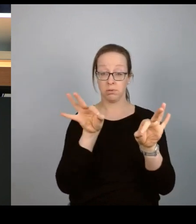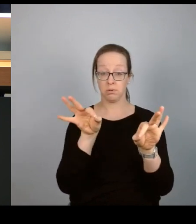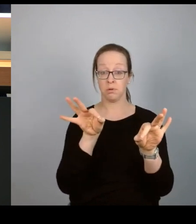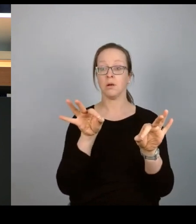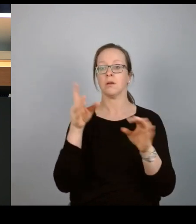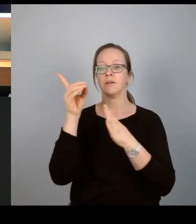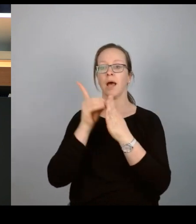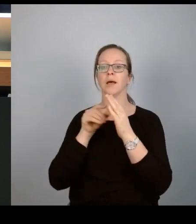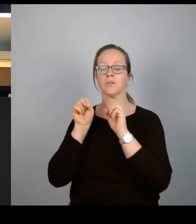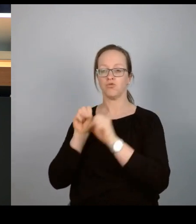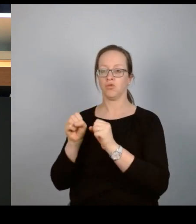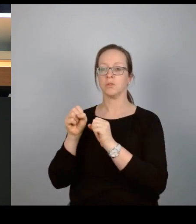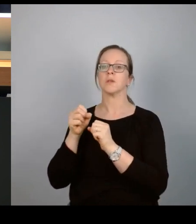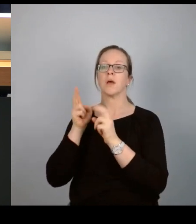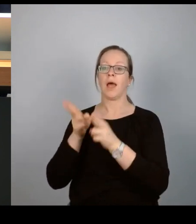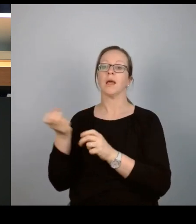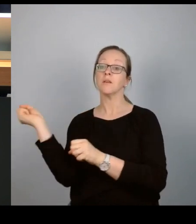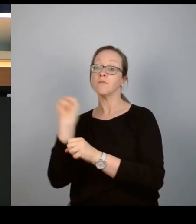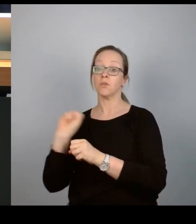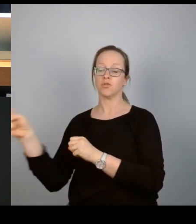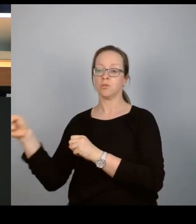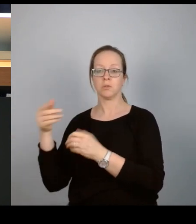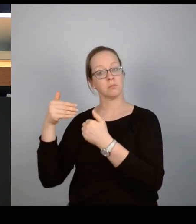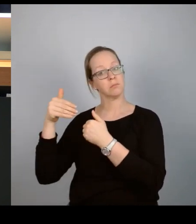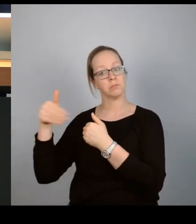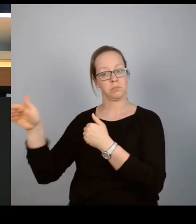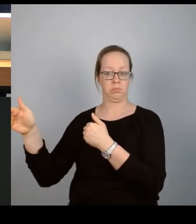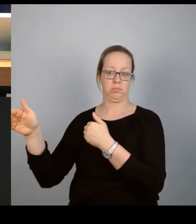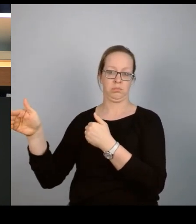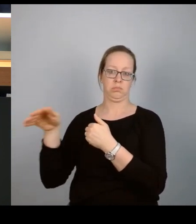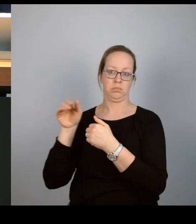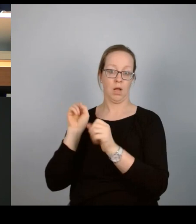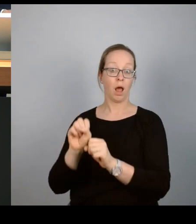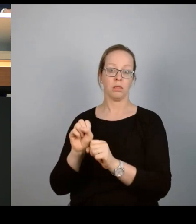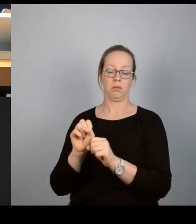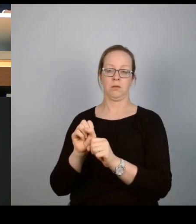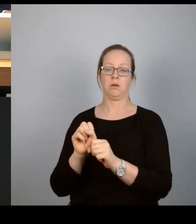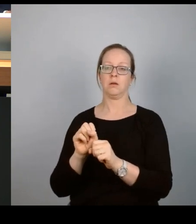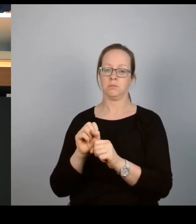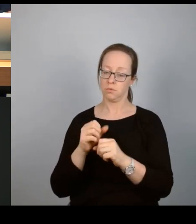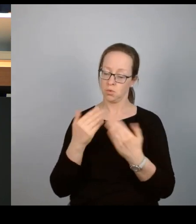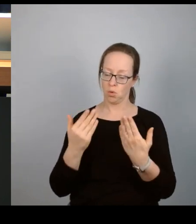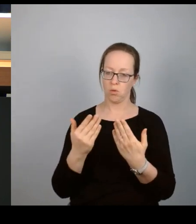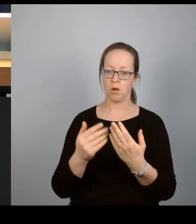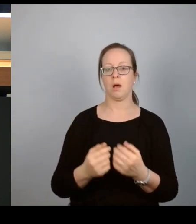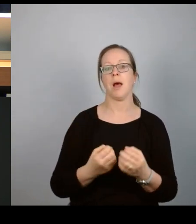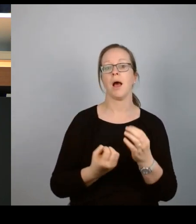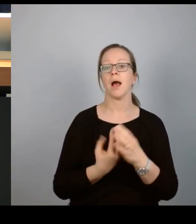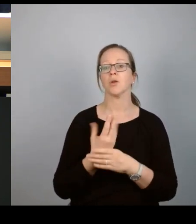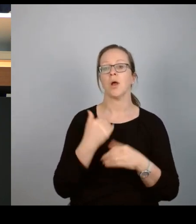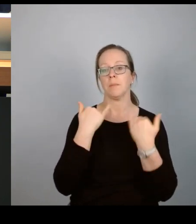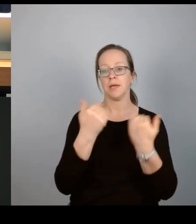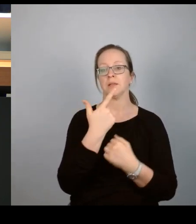2021 uns schon vorliegt, steht drin, dass die Verwaltung und die Datenschutzbehörde zwar gut zusammengearbeitet haben,